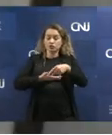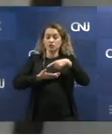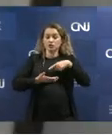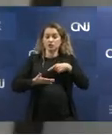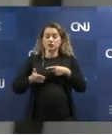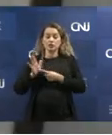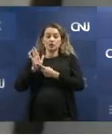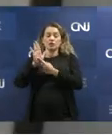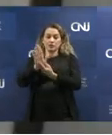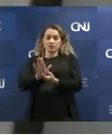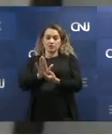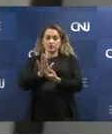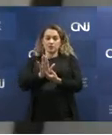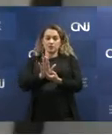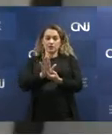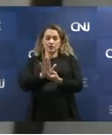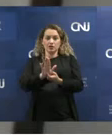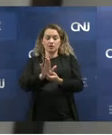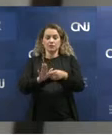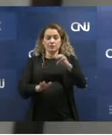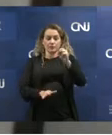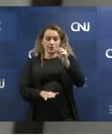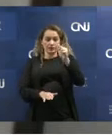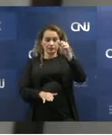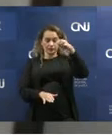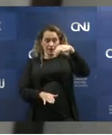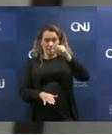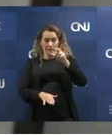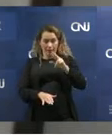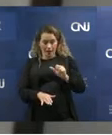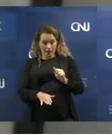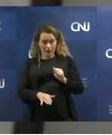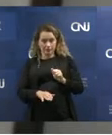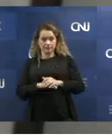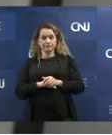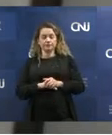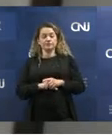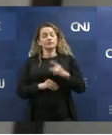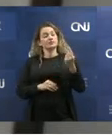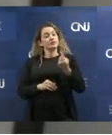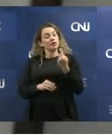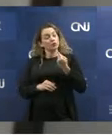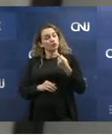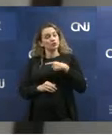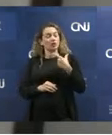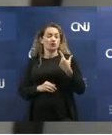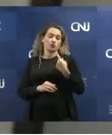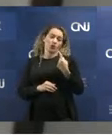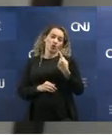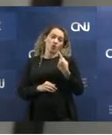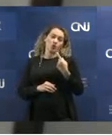proferida pela doutora Samara, que não só a antecedeu